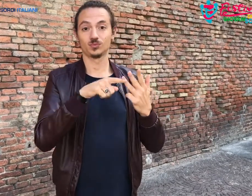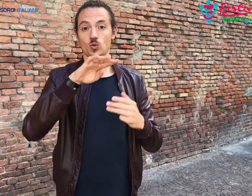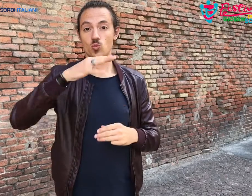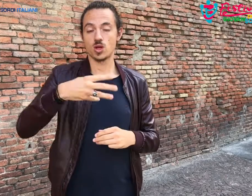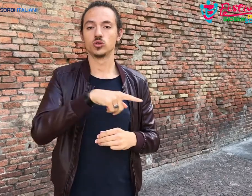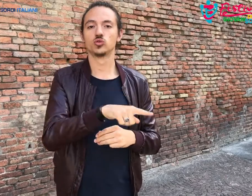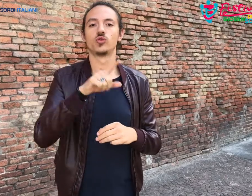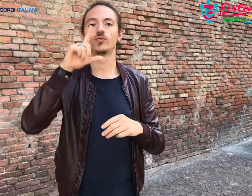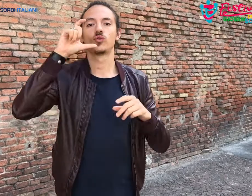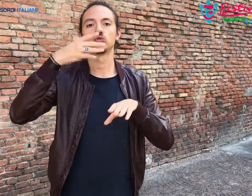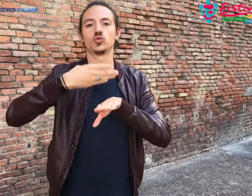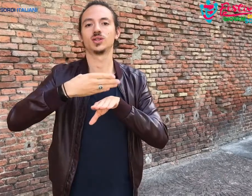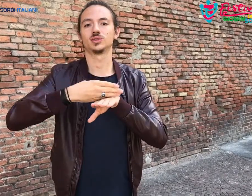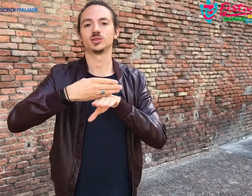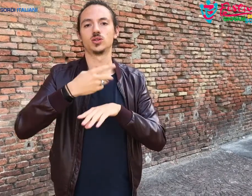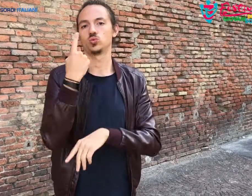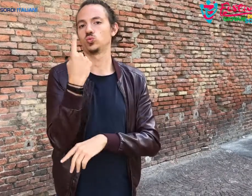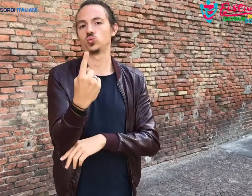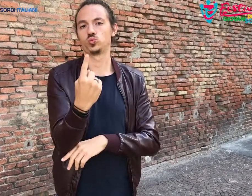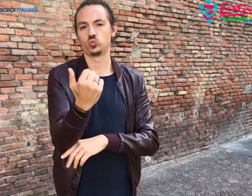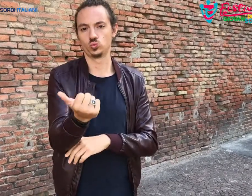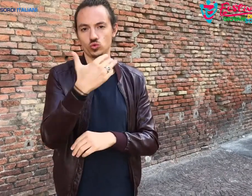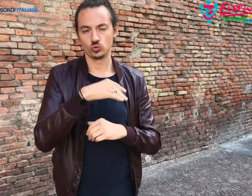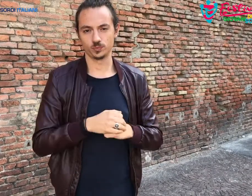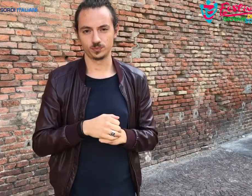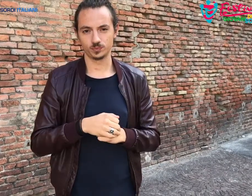4. Inviarci una fototessera